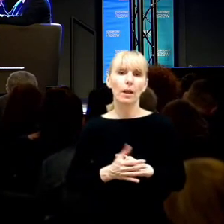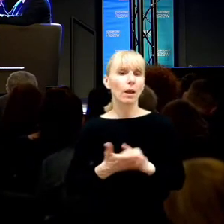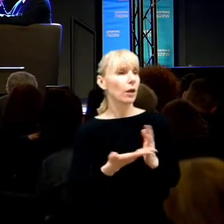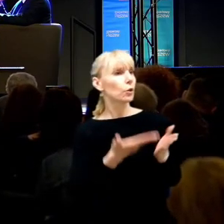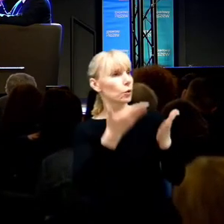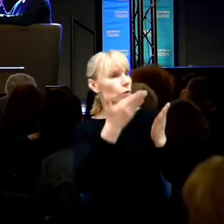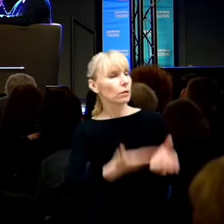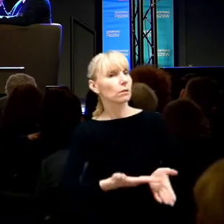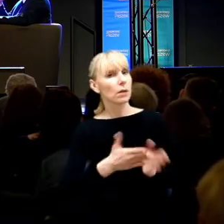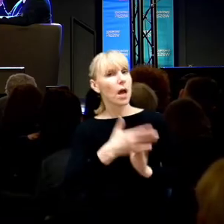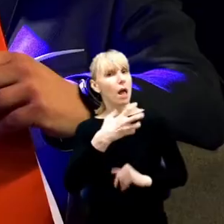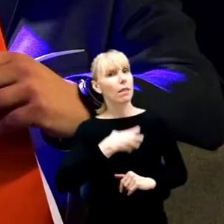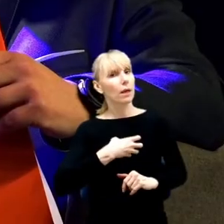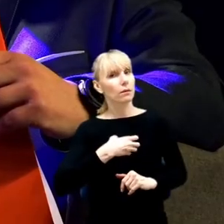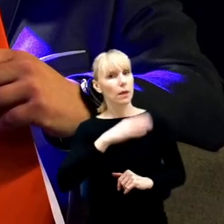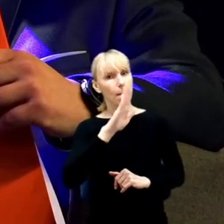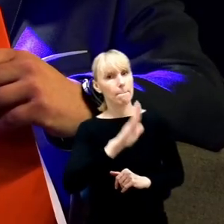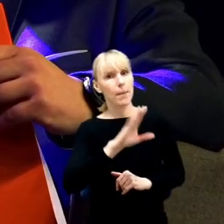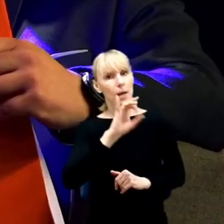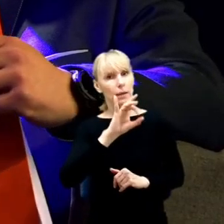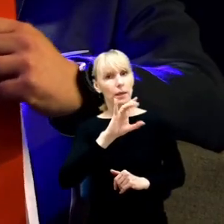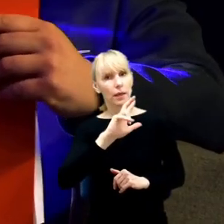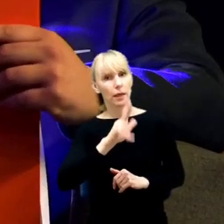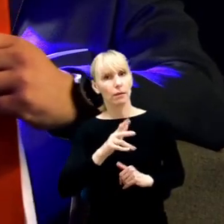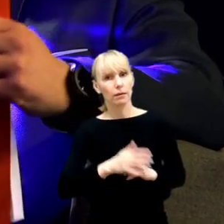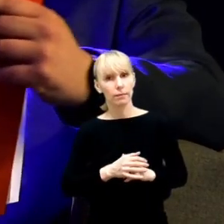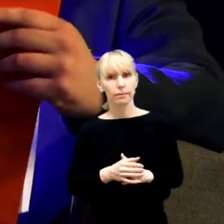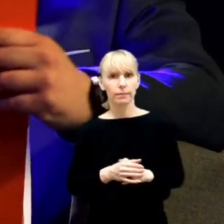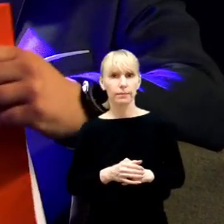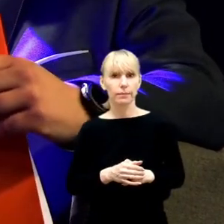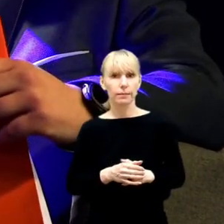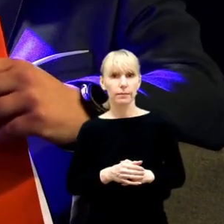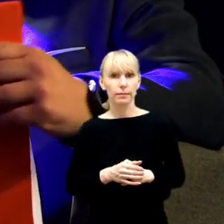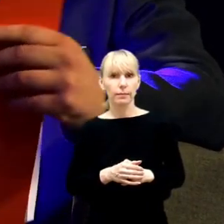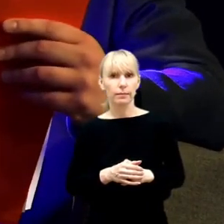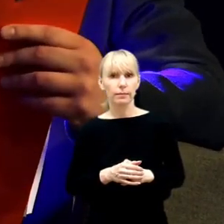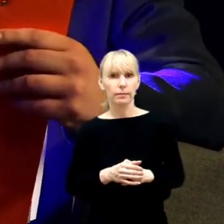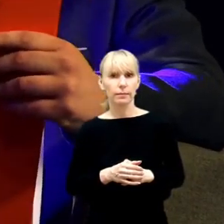Właśnie jak to wygląda w kwestii teraz poszerzenia tego instrumentarium